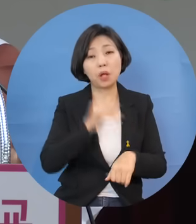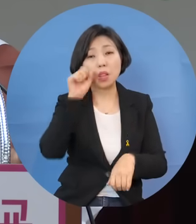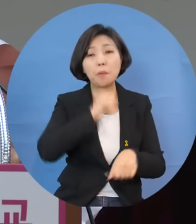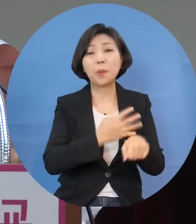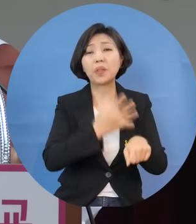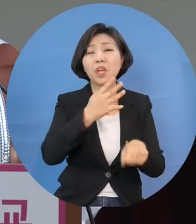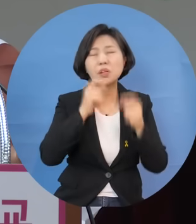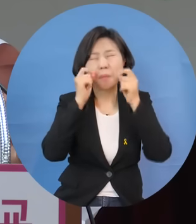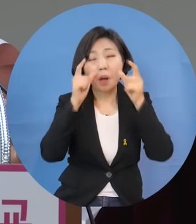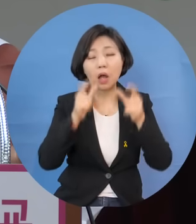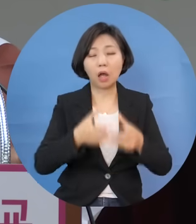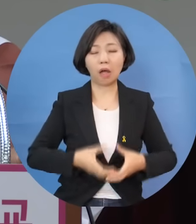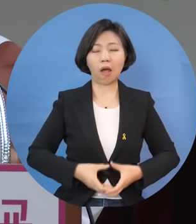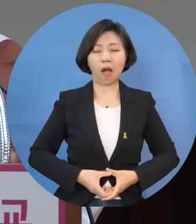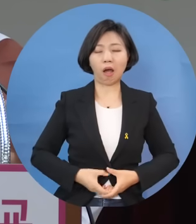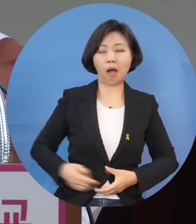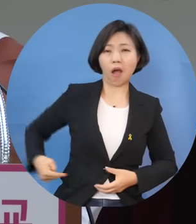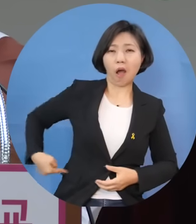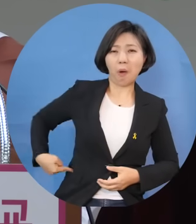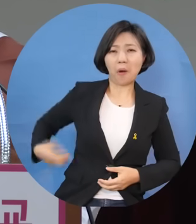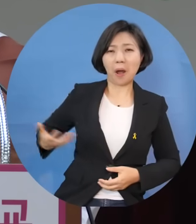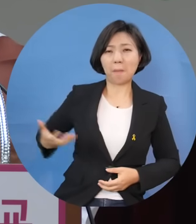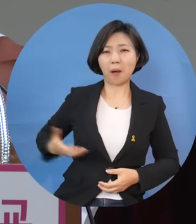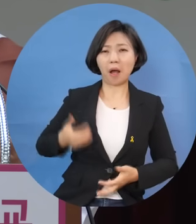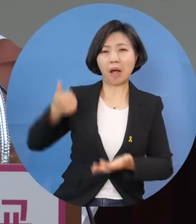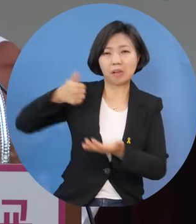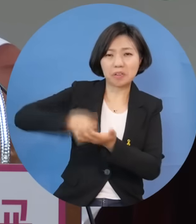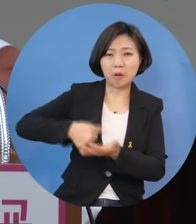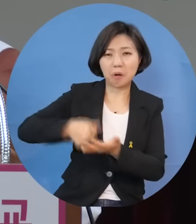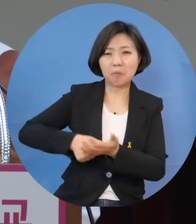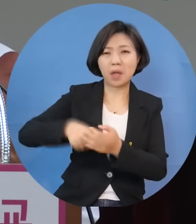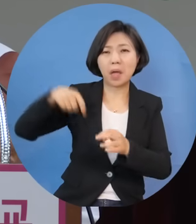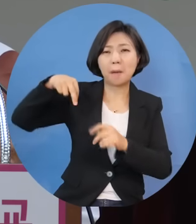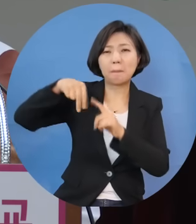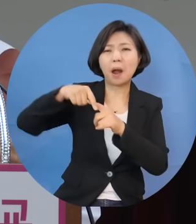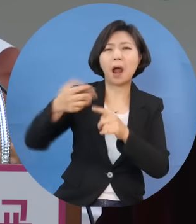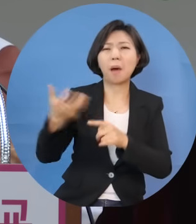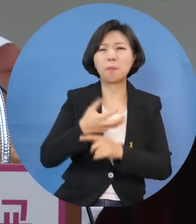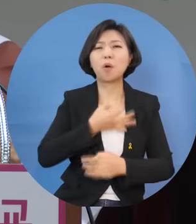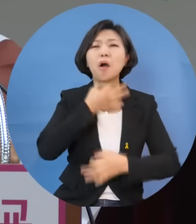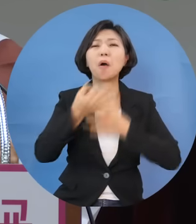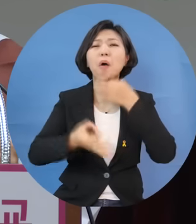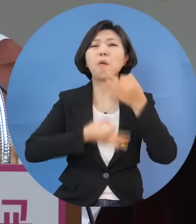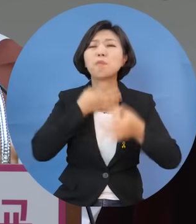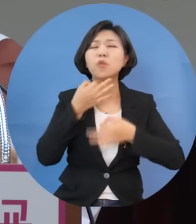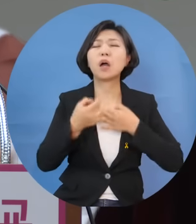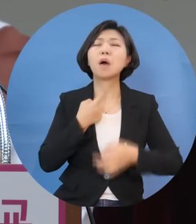참선하려면 허리가 아프고요. 절하려면 다리가 아프고요. 염불하려먼 목이 아프고요. (청중 웃음)